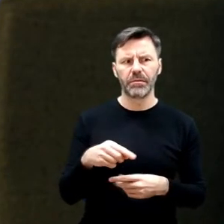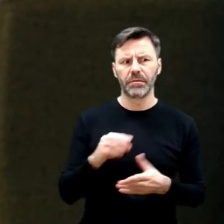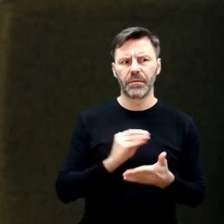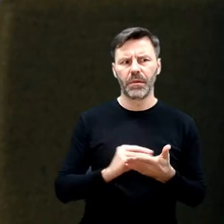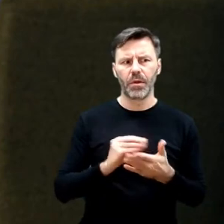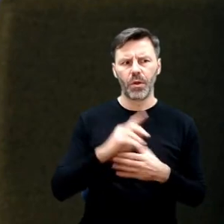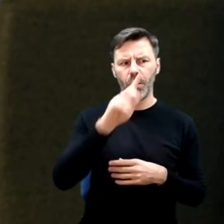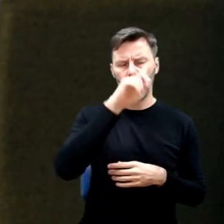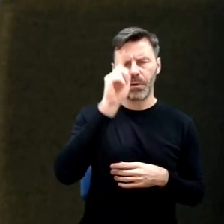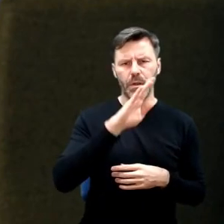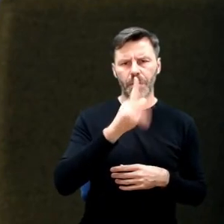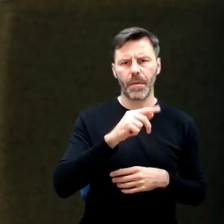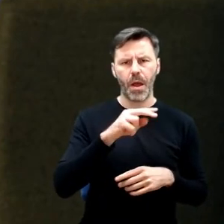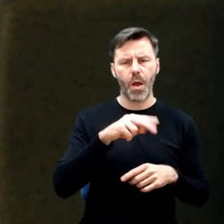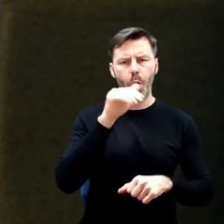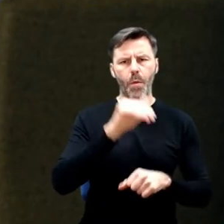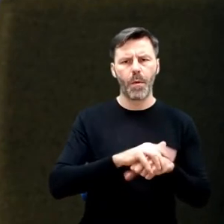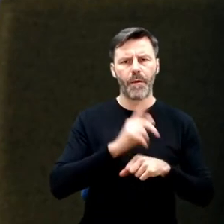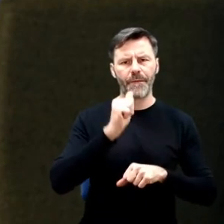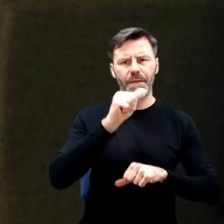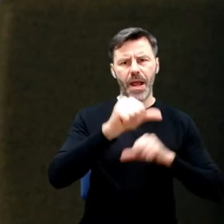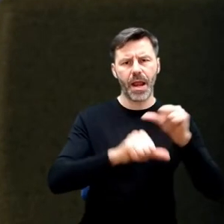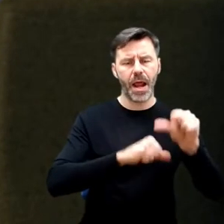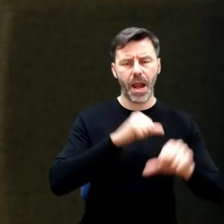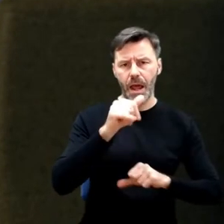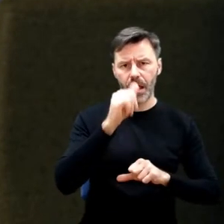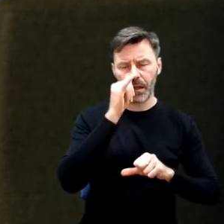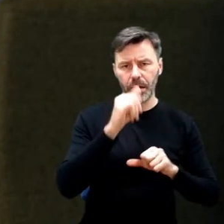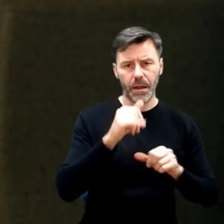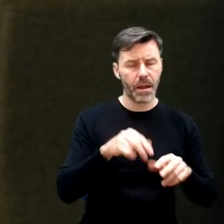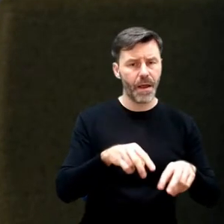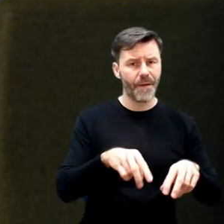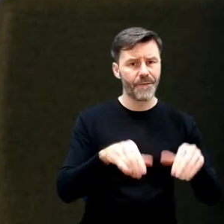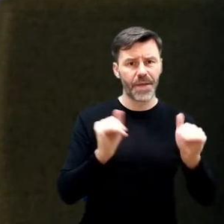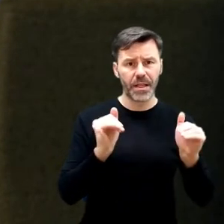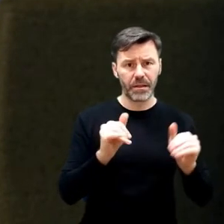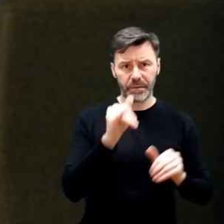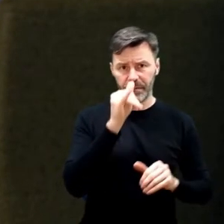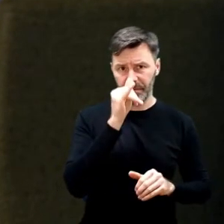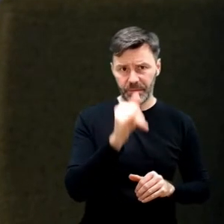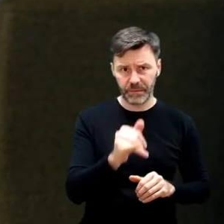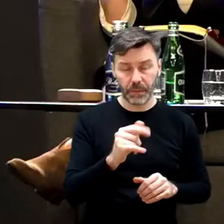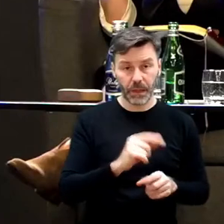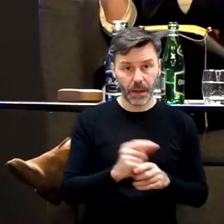z których nie mogą się wycofać, a mają gigantyczne podwyżki czynszu.